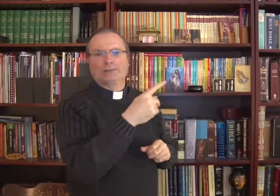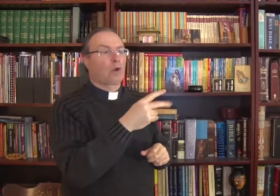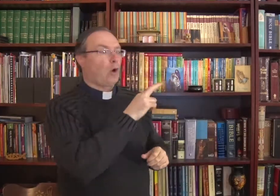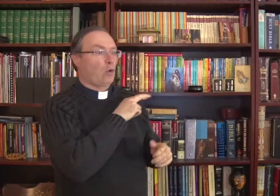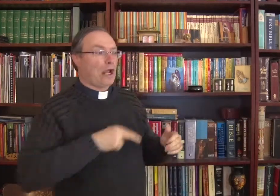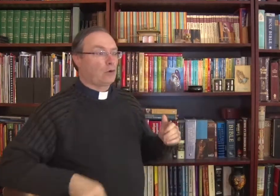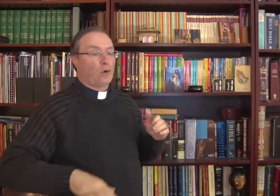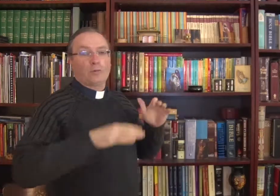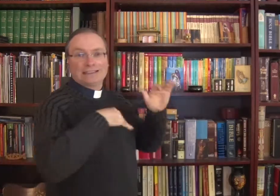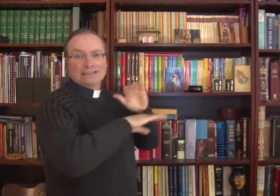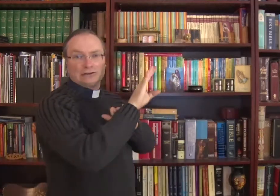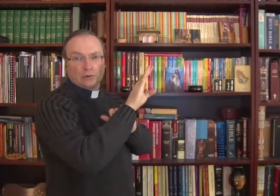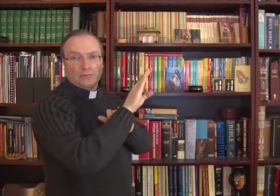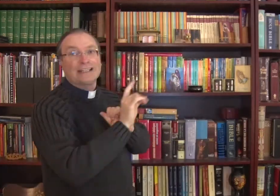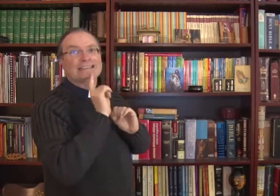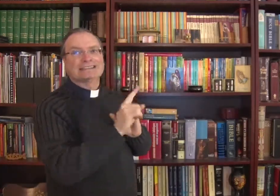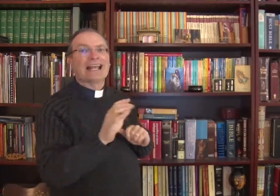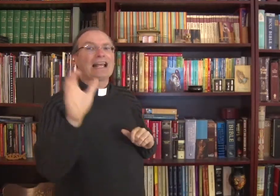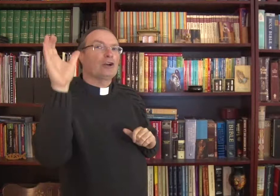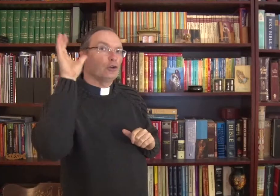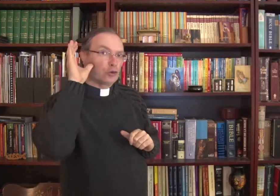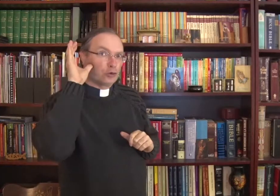au royaume des cieux c’est l’écoute.